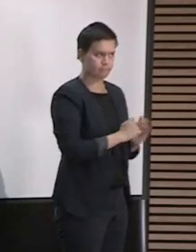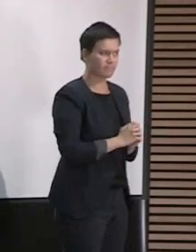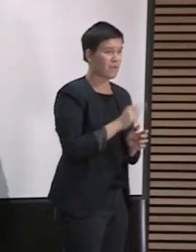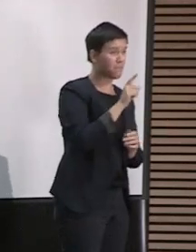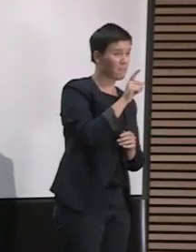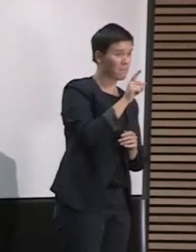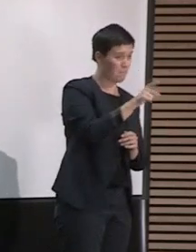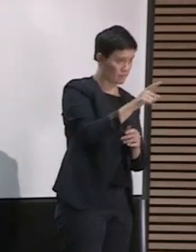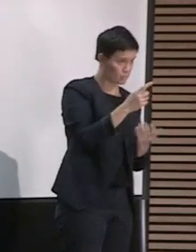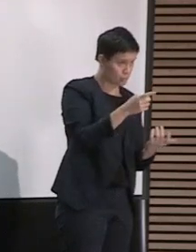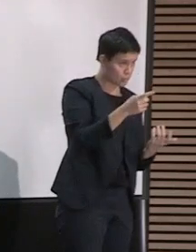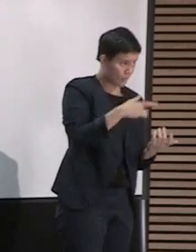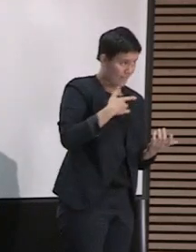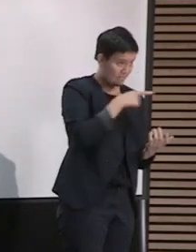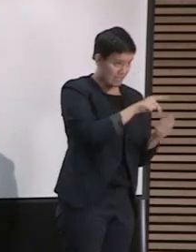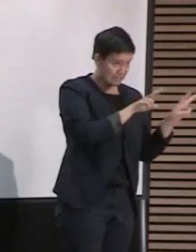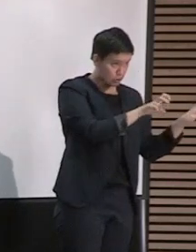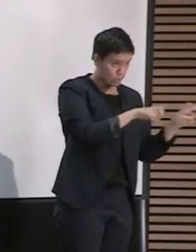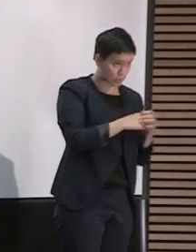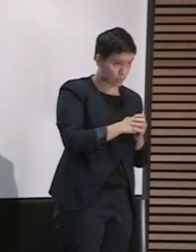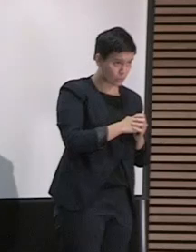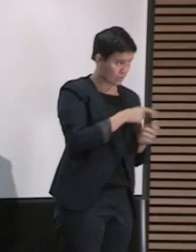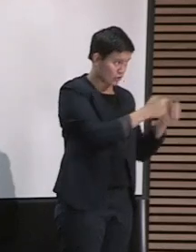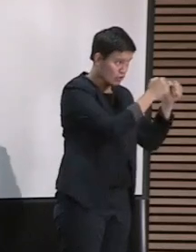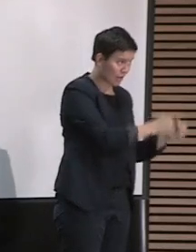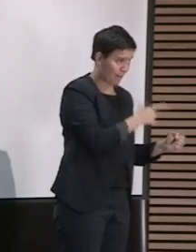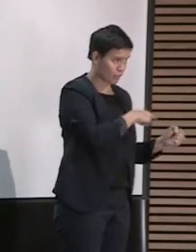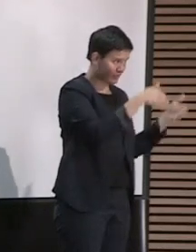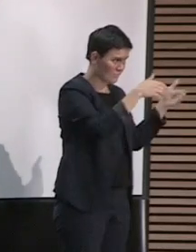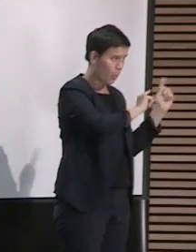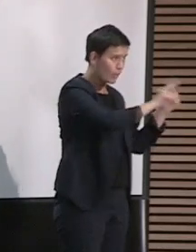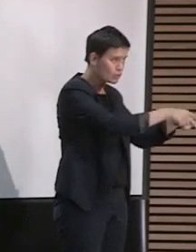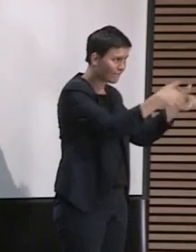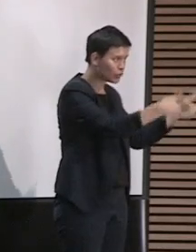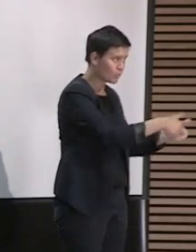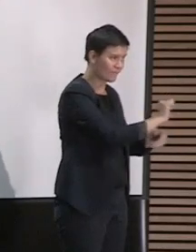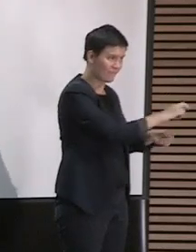take. Hei tikanga, ta maatau kia kaua e korero i aua whakataunga a te kooti ina koa